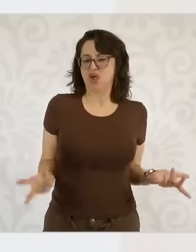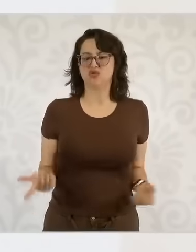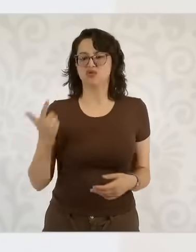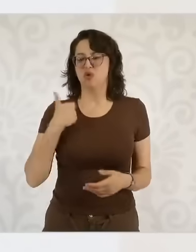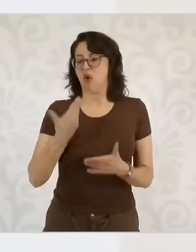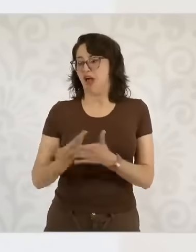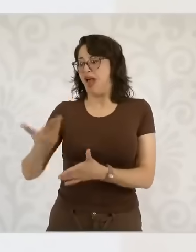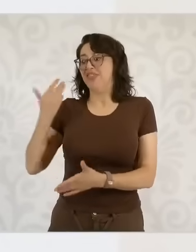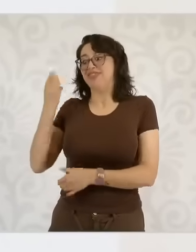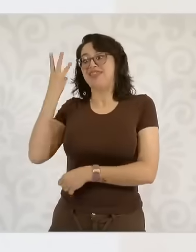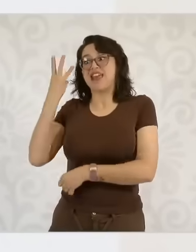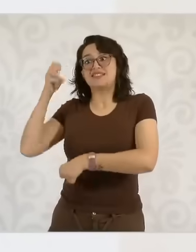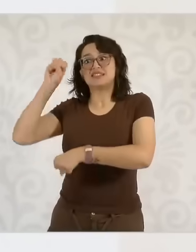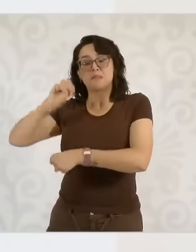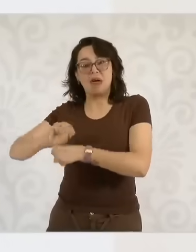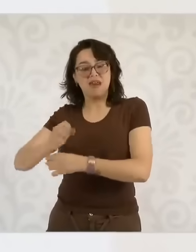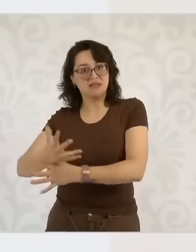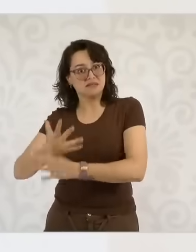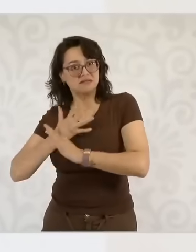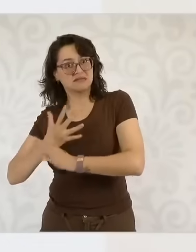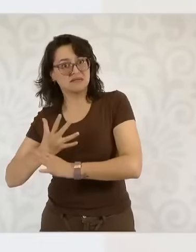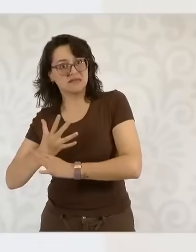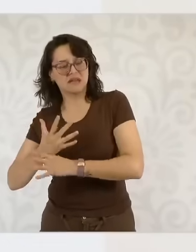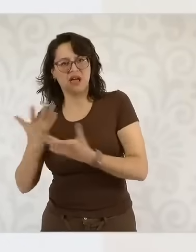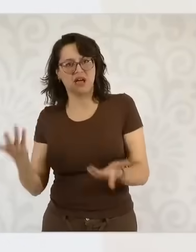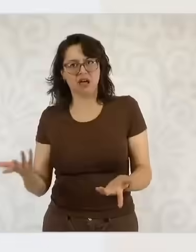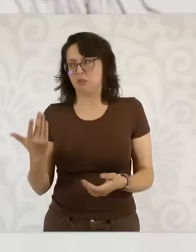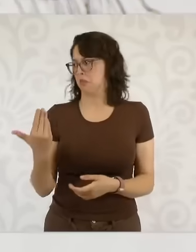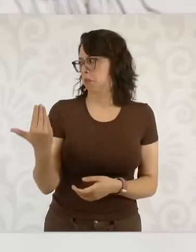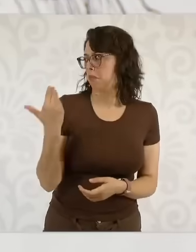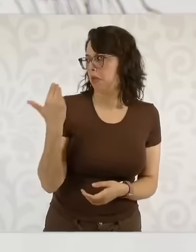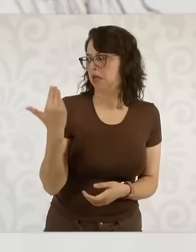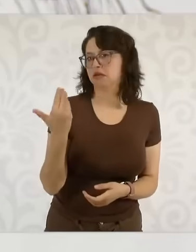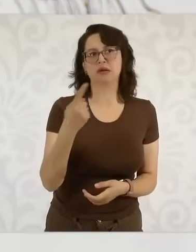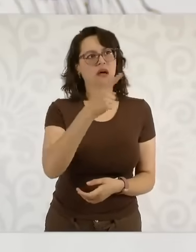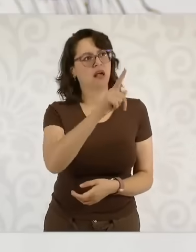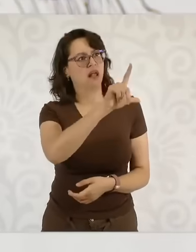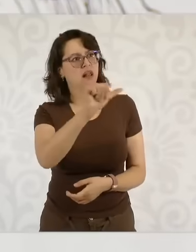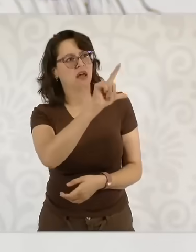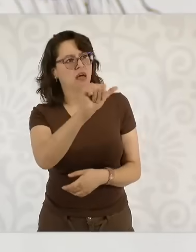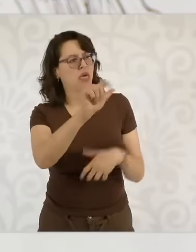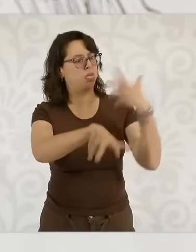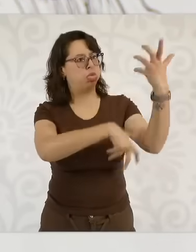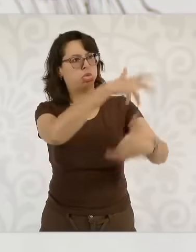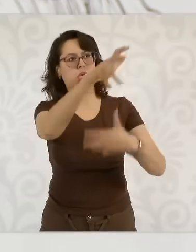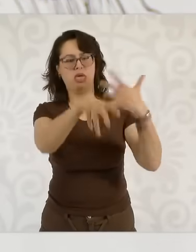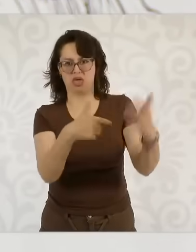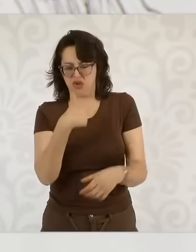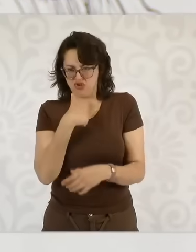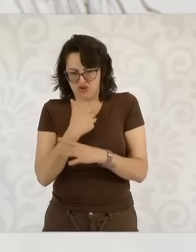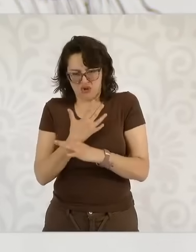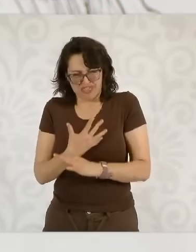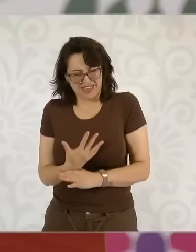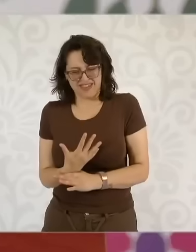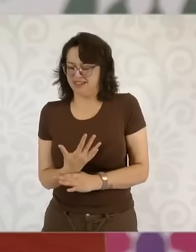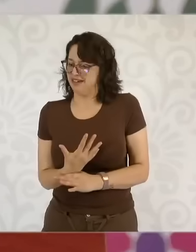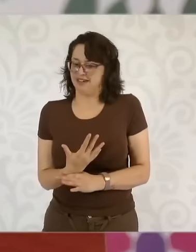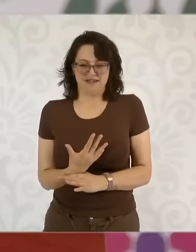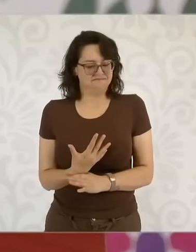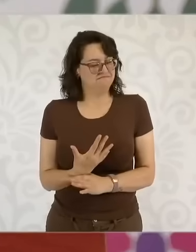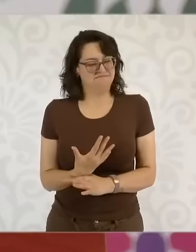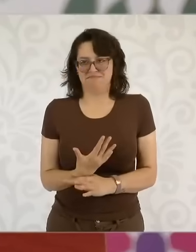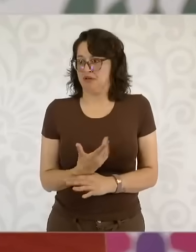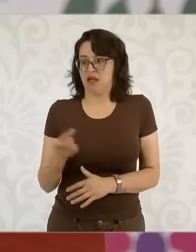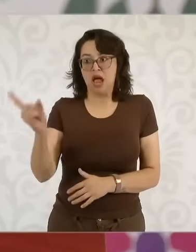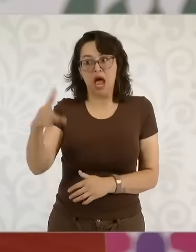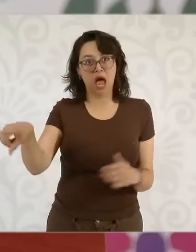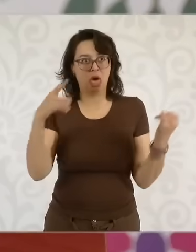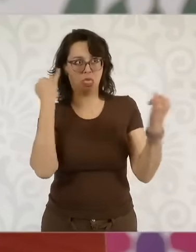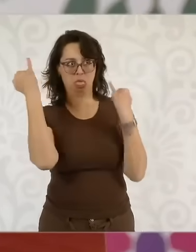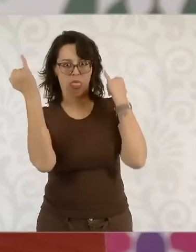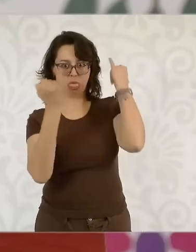absolutamente nada que ver y es tergiversar eh porque quien sube estos estos posteos en sus redes